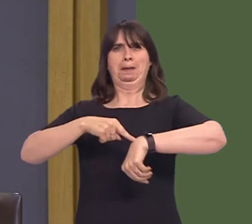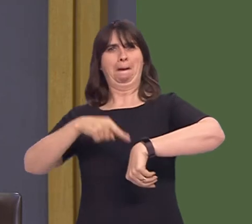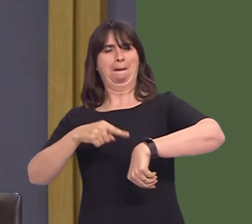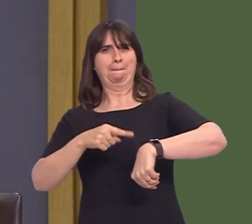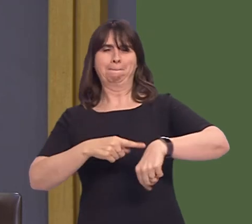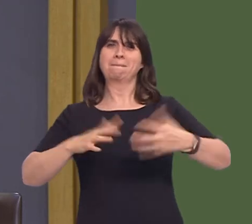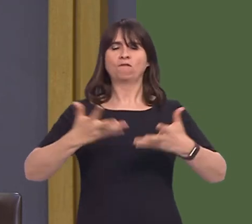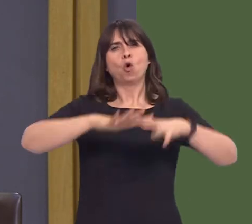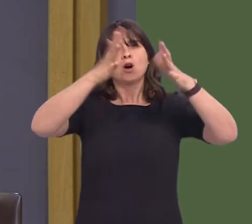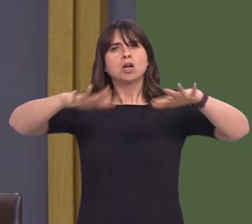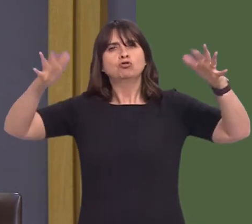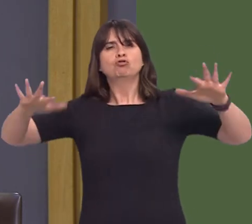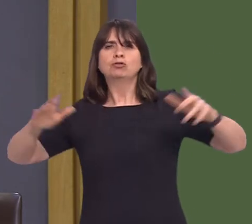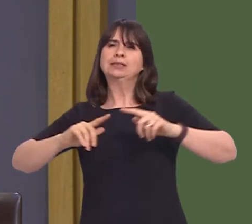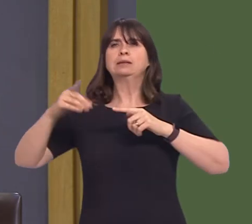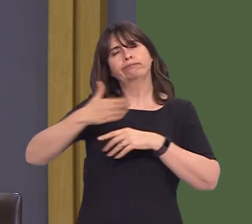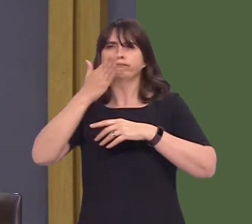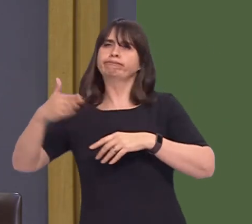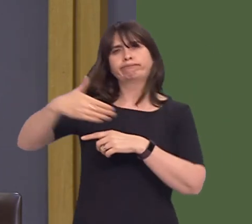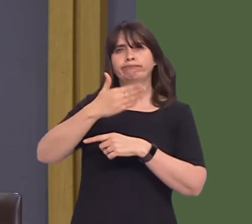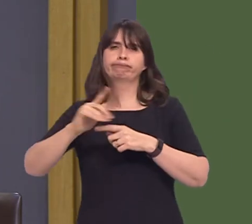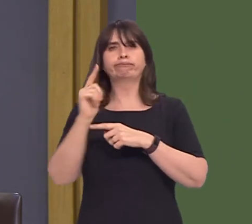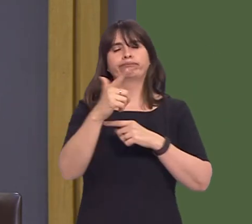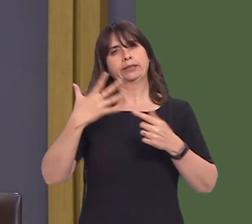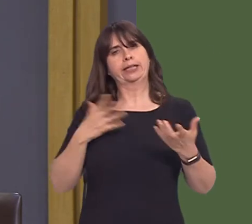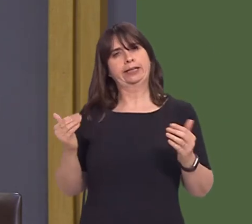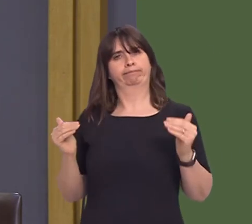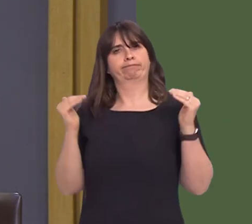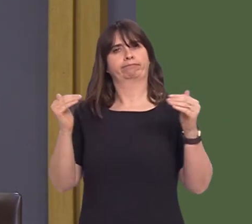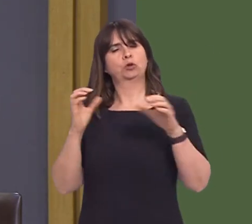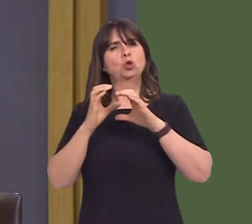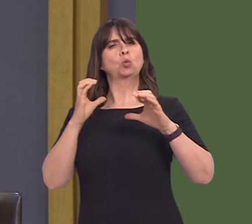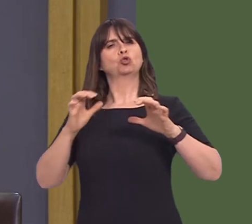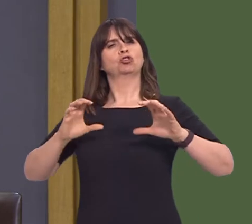ar hugain yn ein cymunedau gwledig ni. Felly, a wnaiff y Llywodraeth ymrwymo i edrych i